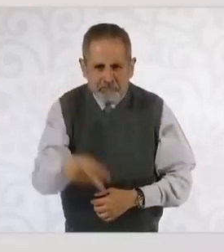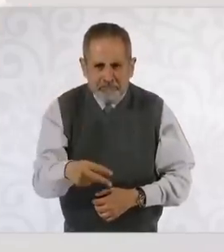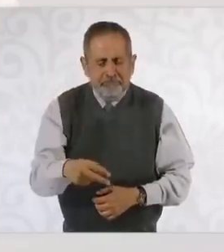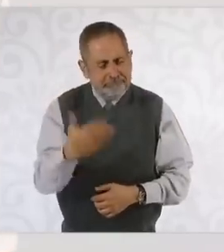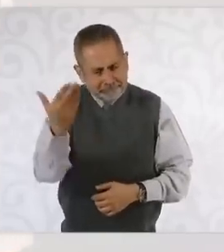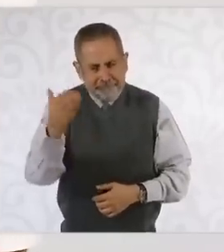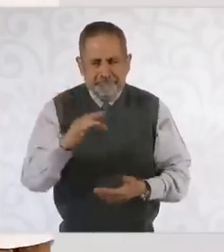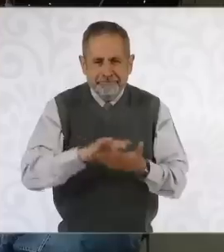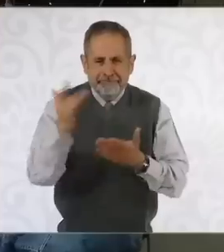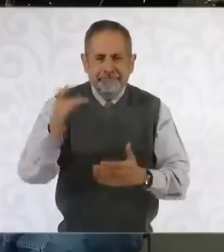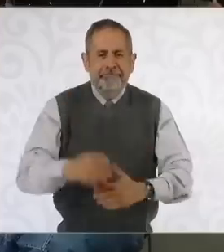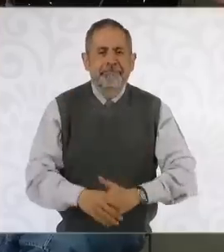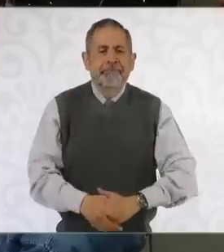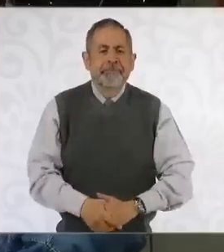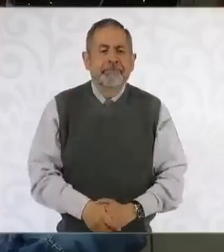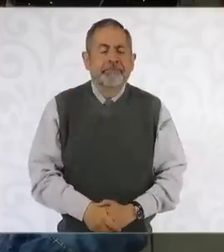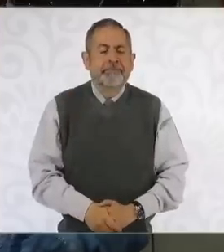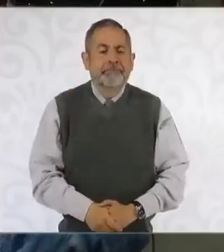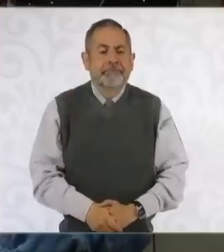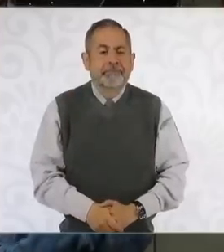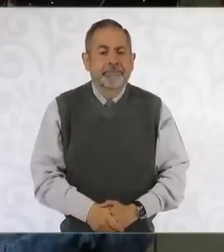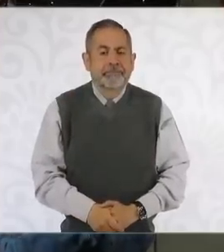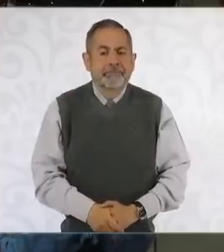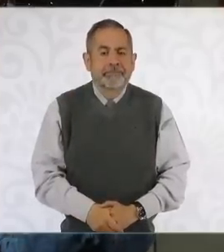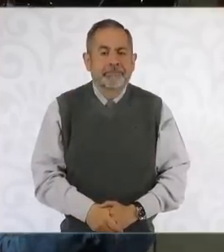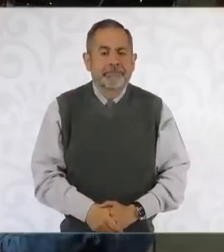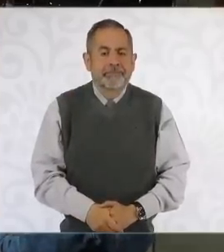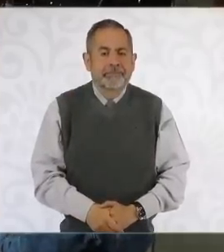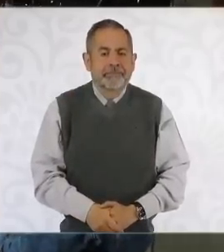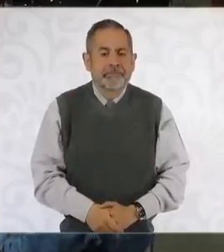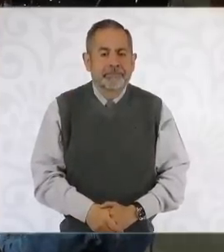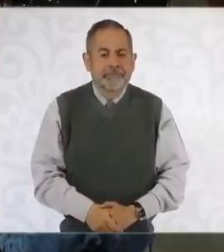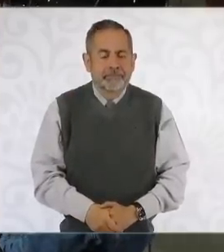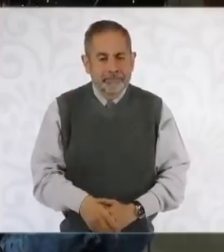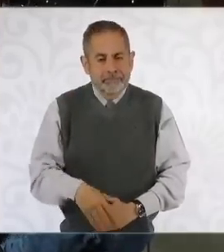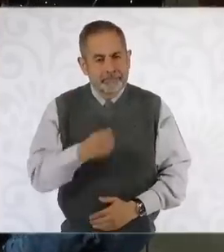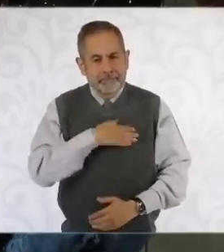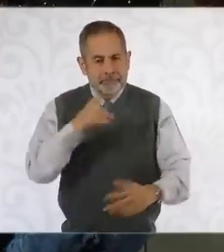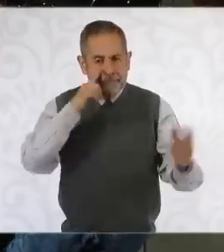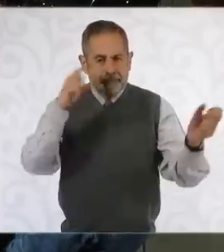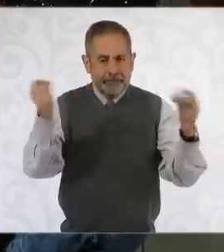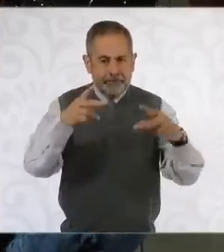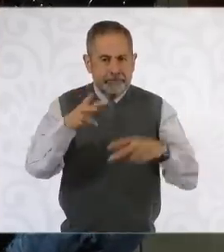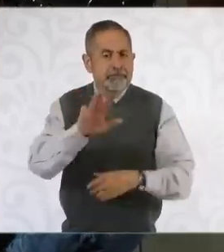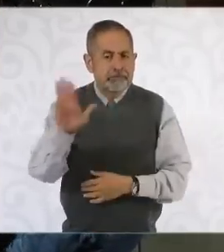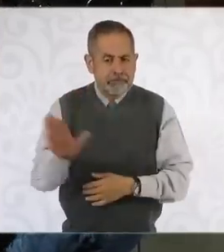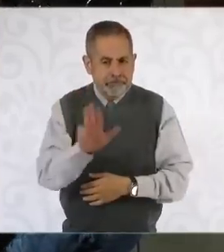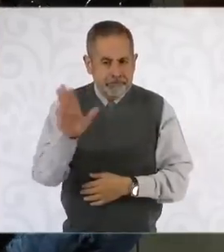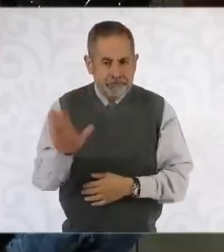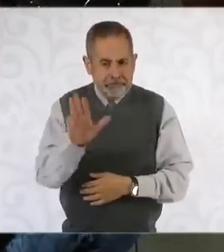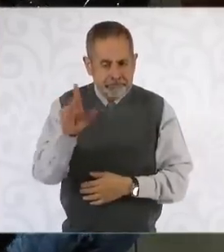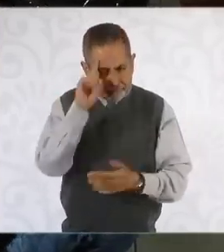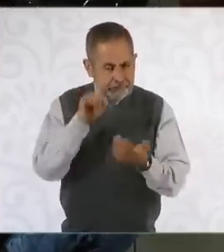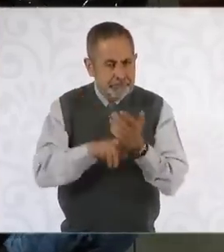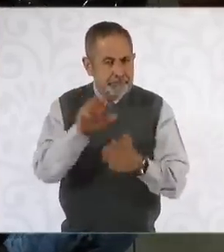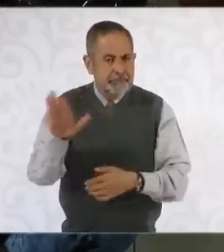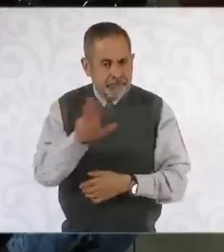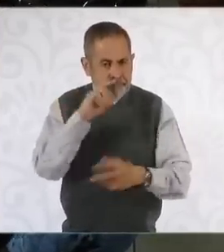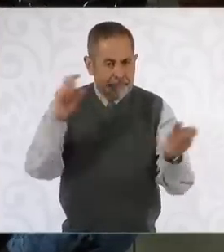gracias Bueno pues nos vemos el miércoles yo creo